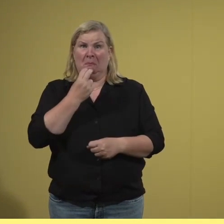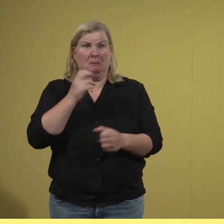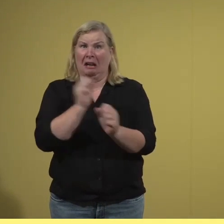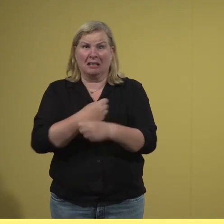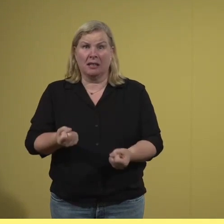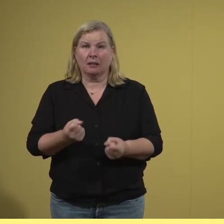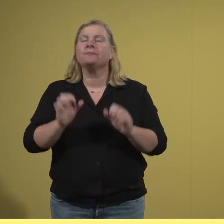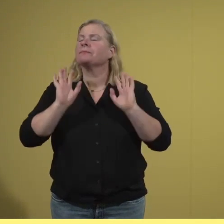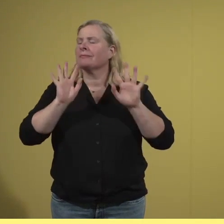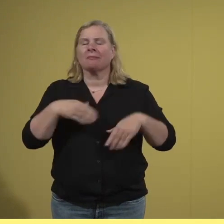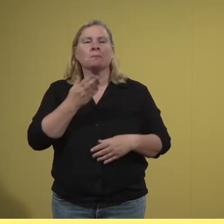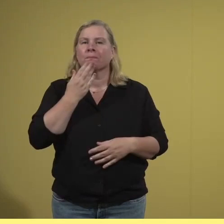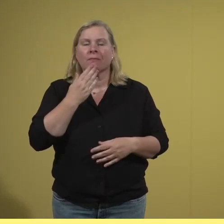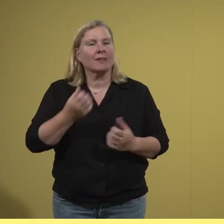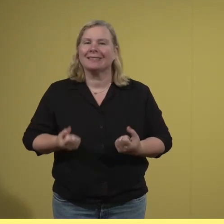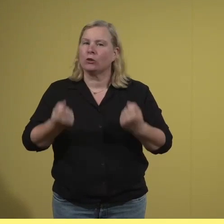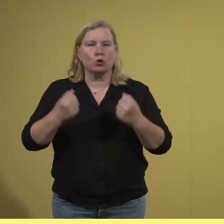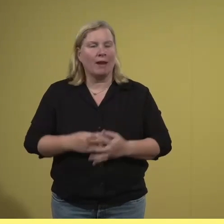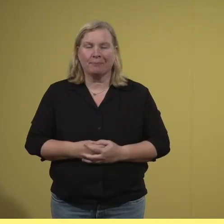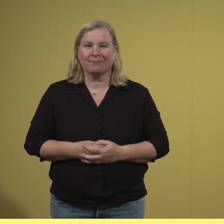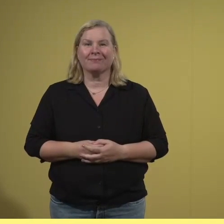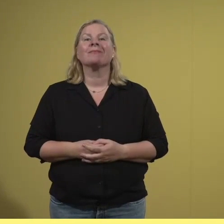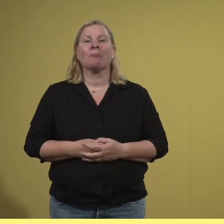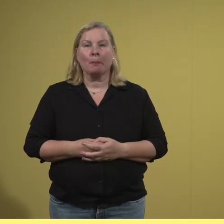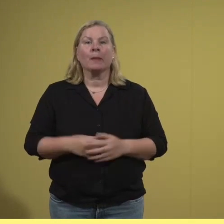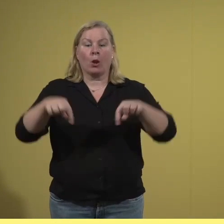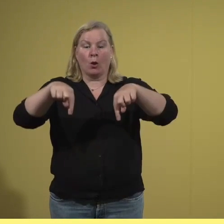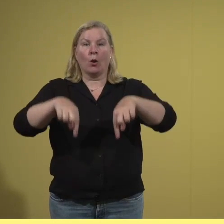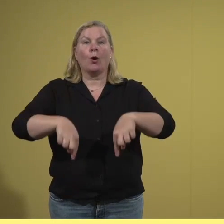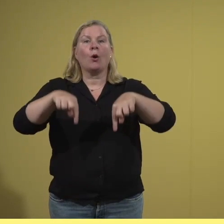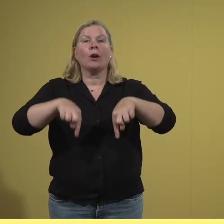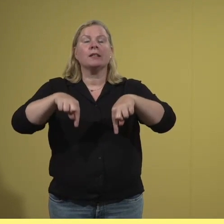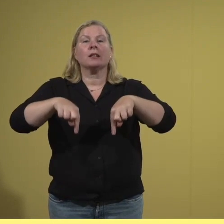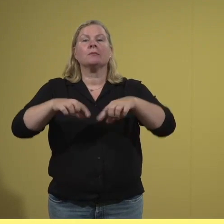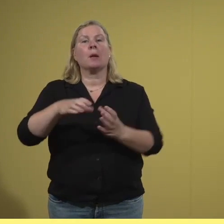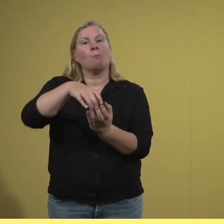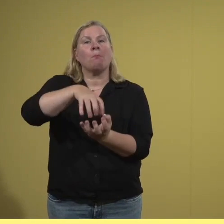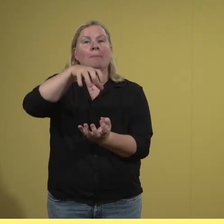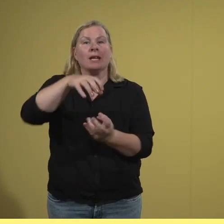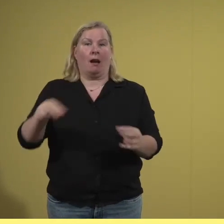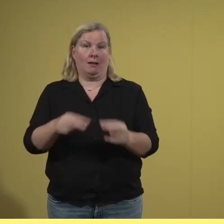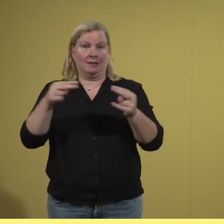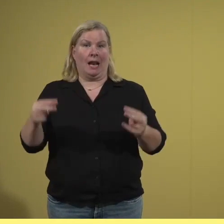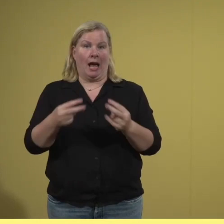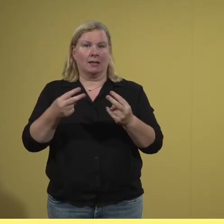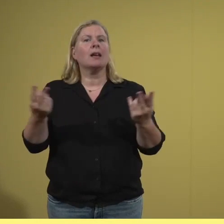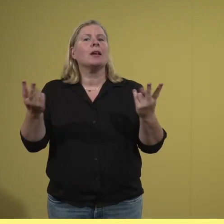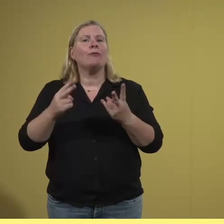Und es ist eigentlich alles gar nicht so schwer. Ich habe heute einen mediterranen Paprikasalat